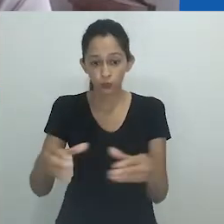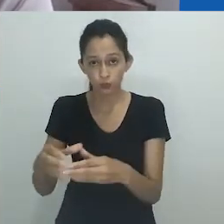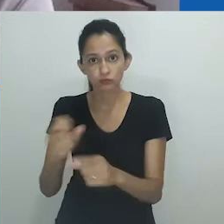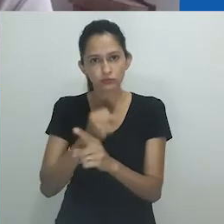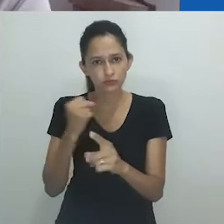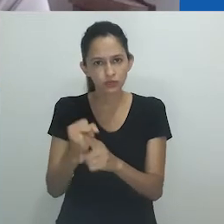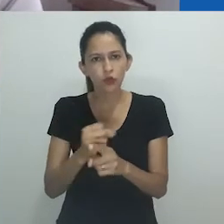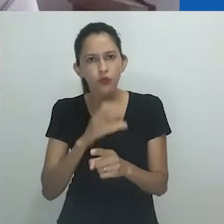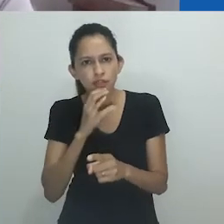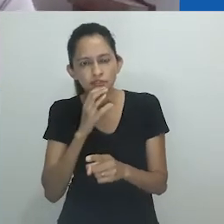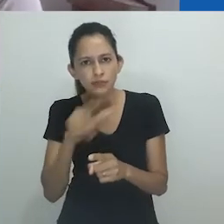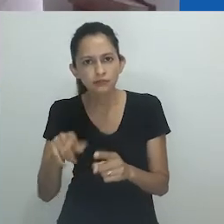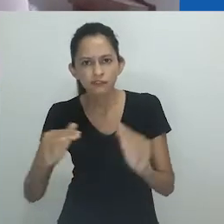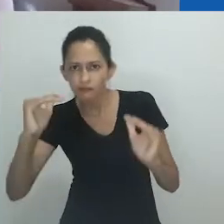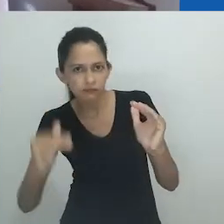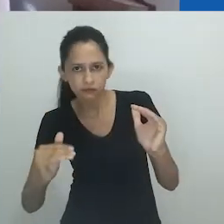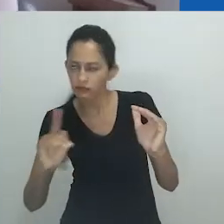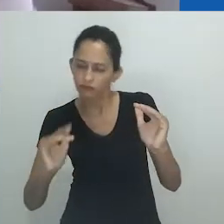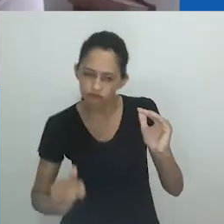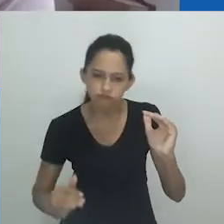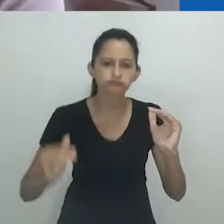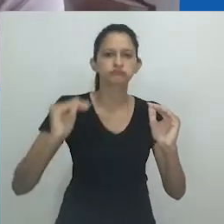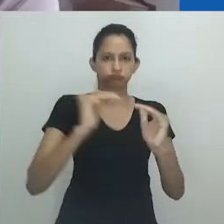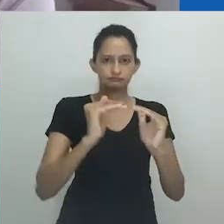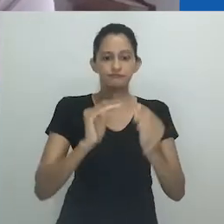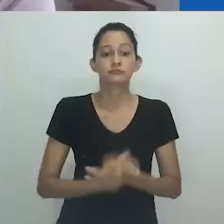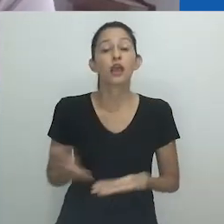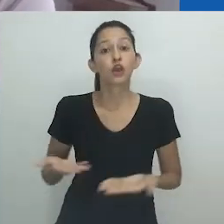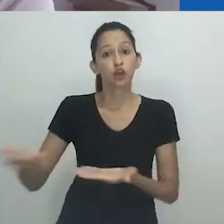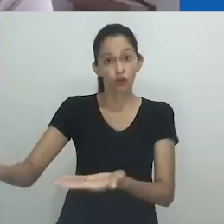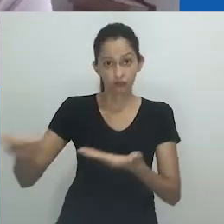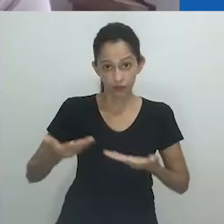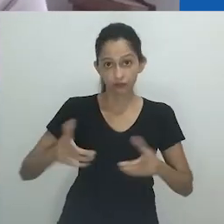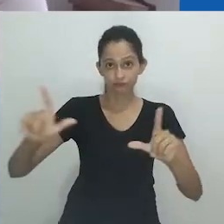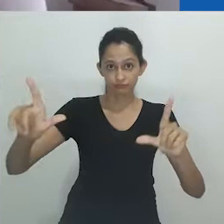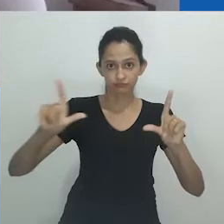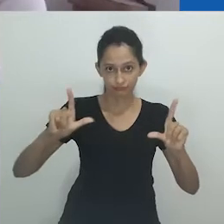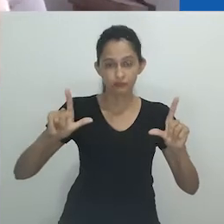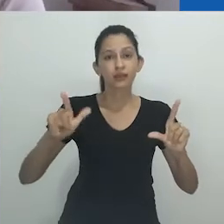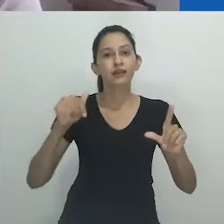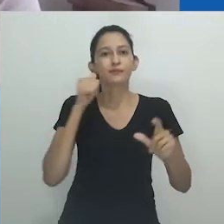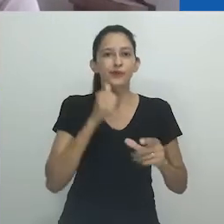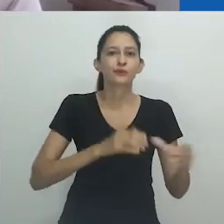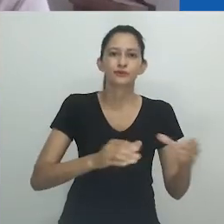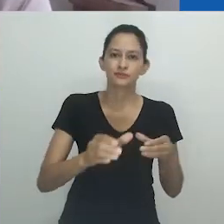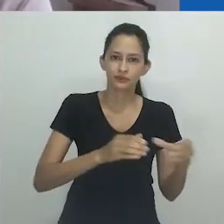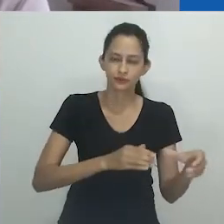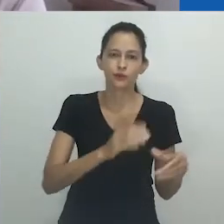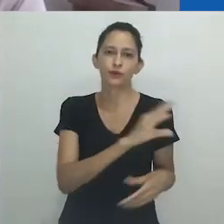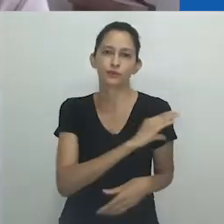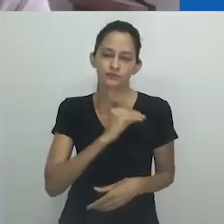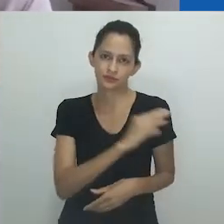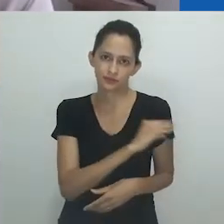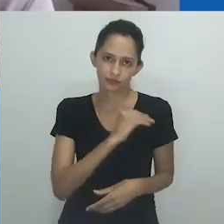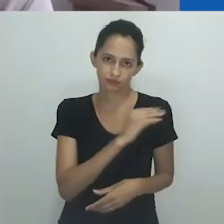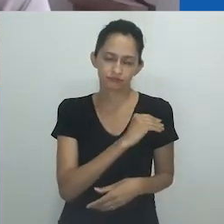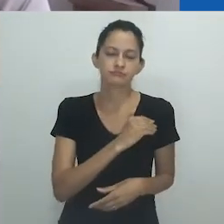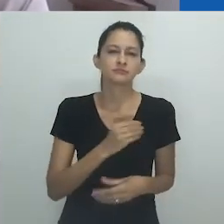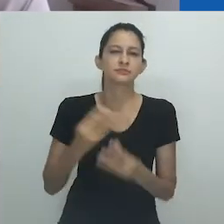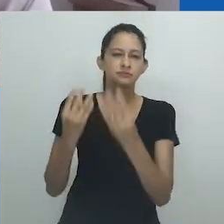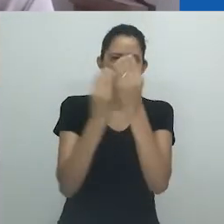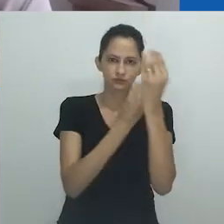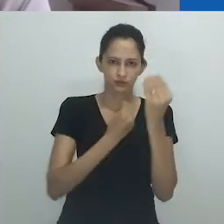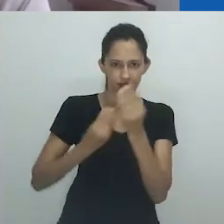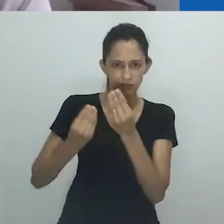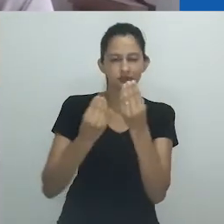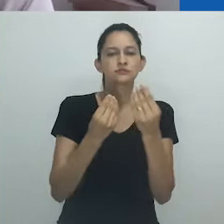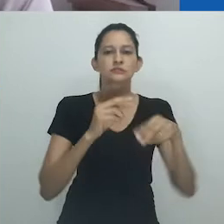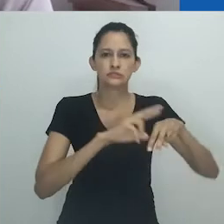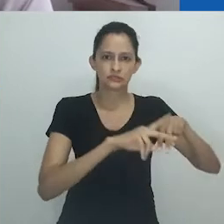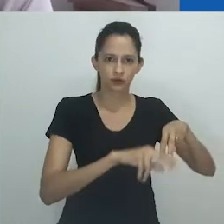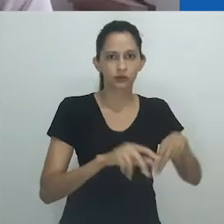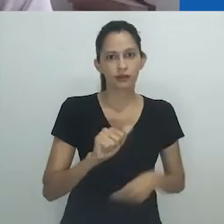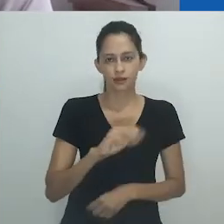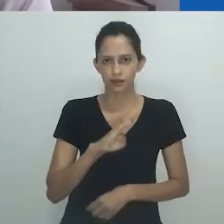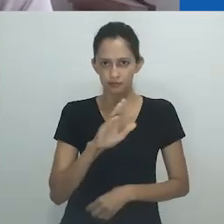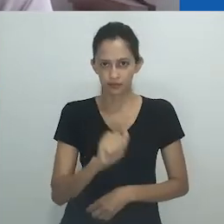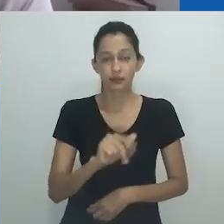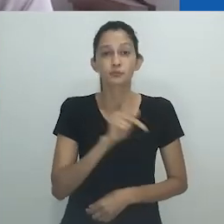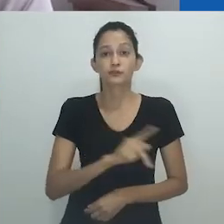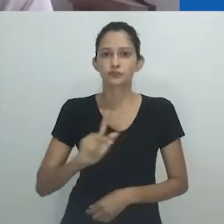Eu gostaria, aqui, de agradecer imensamente e convidar para fazer parte da nossa tela as coordenadoras do Comitê de Sexualidade e Gênero da ABA,